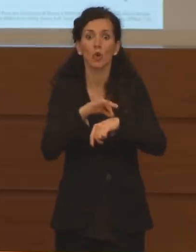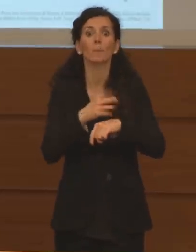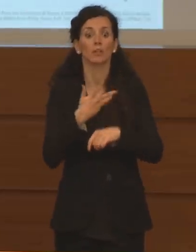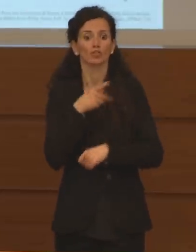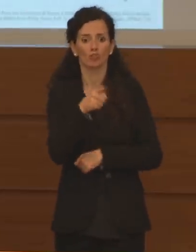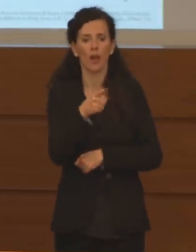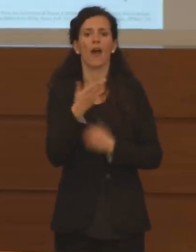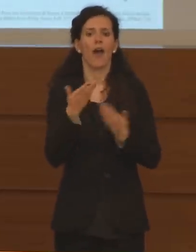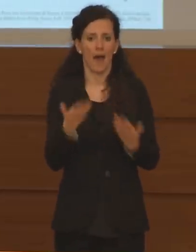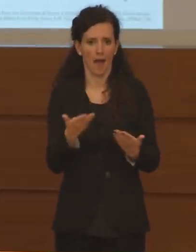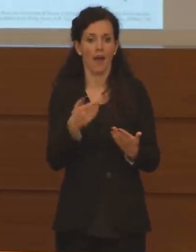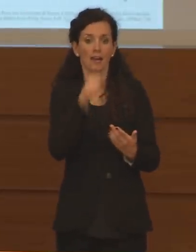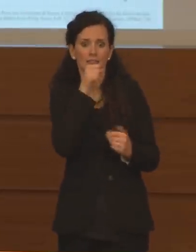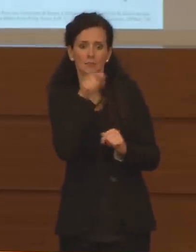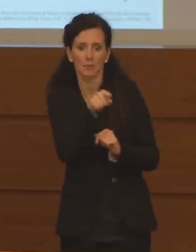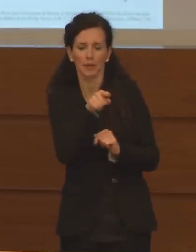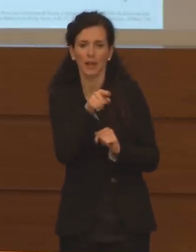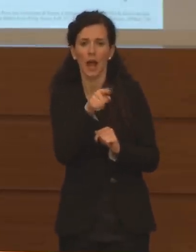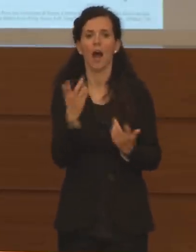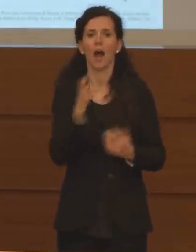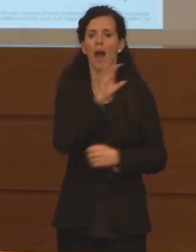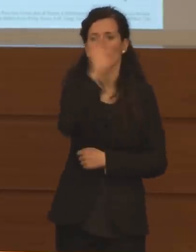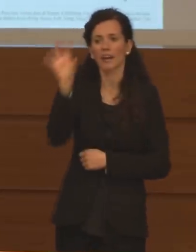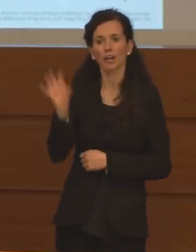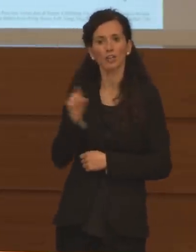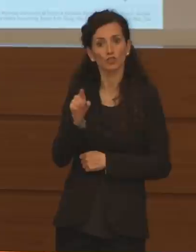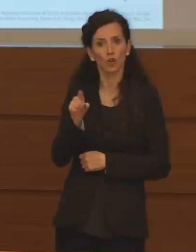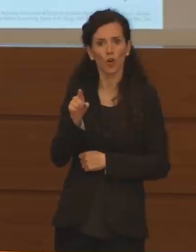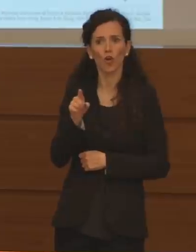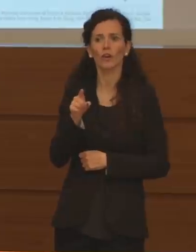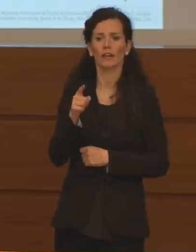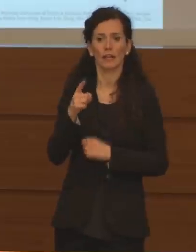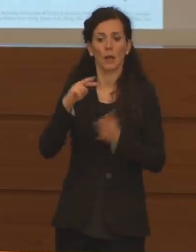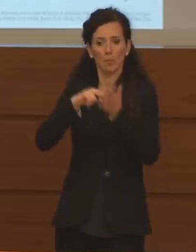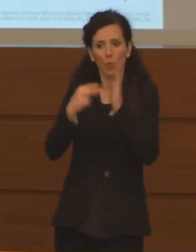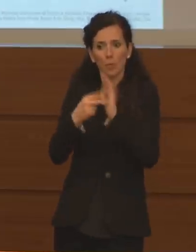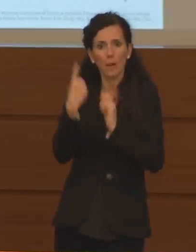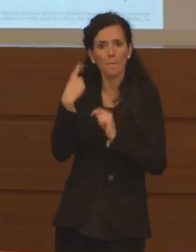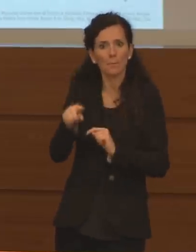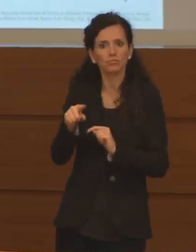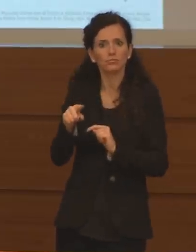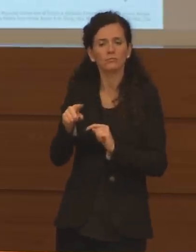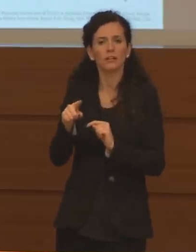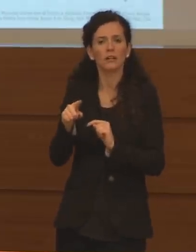sono trovate immediatamente questo problema non avevano organizzato